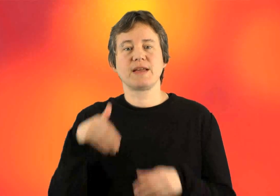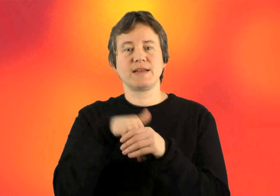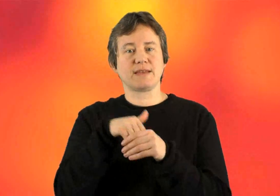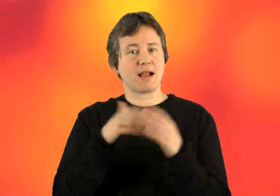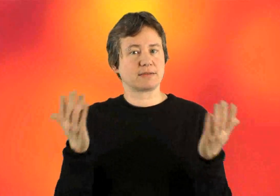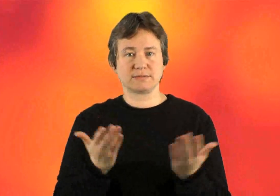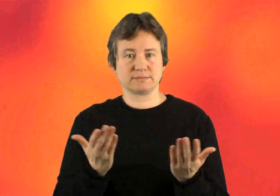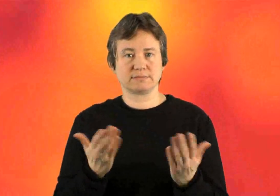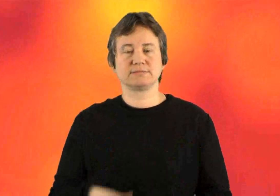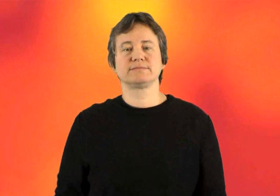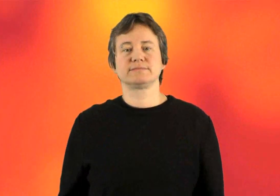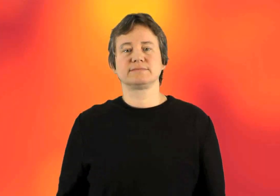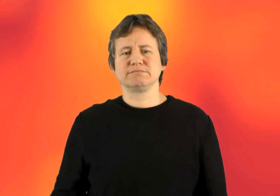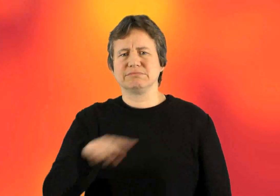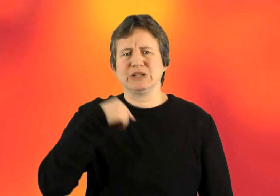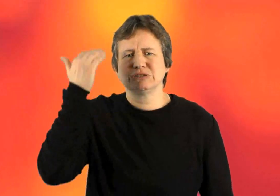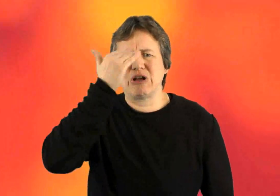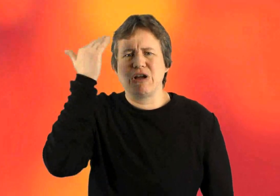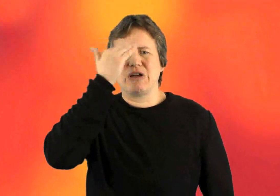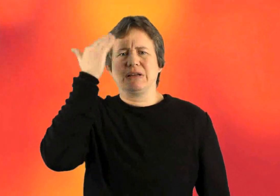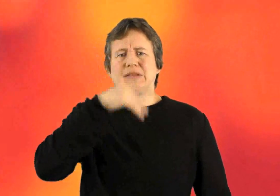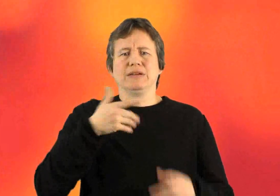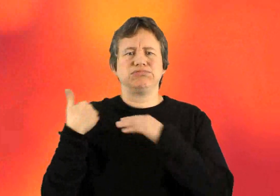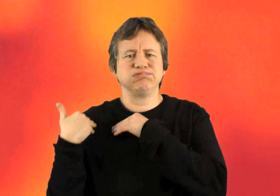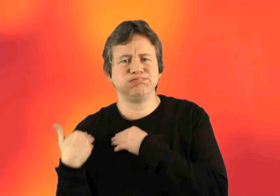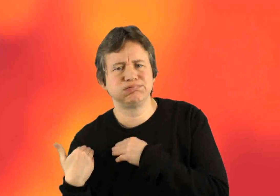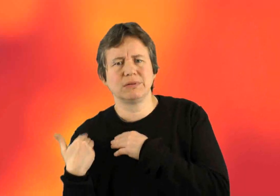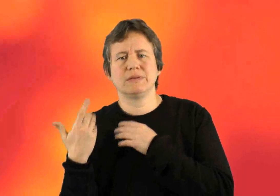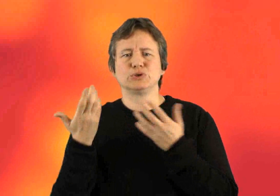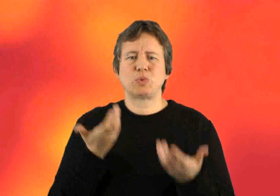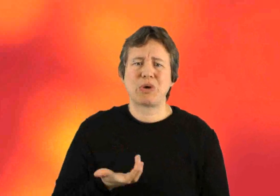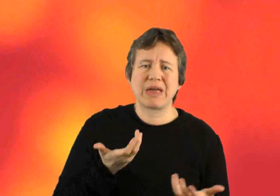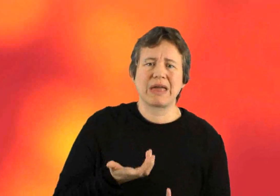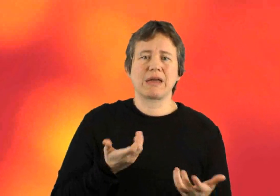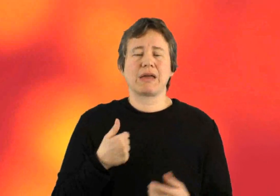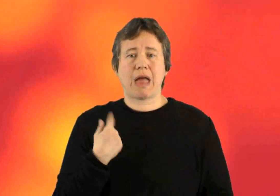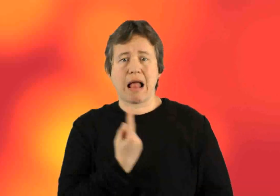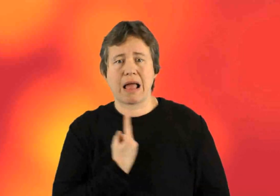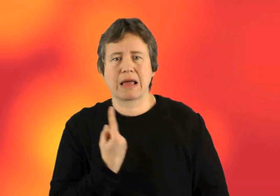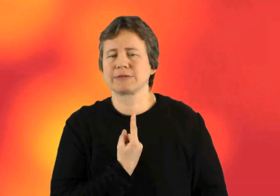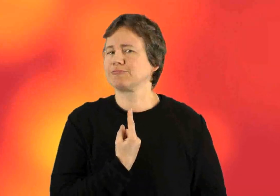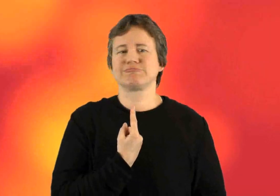Was bedeutet das? Wir machen uns so viele Sorgen Die belasten uns schwer Aber wir sind nicht allein!